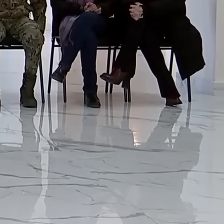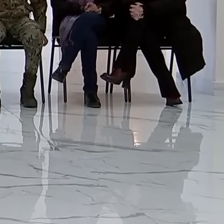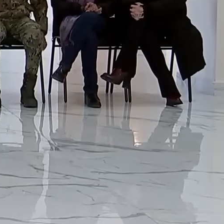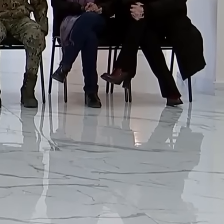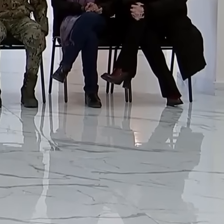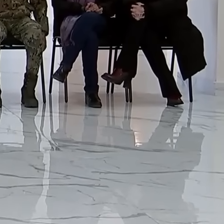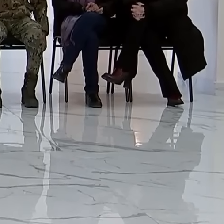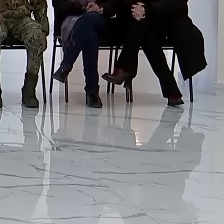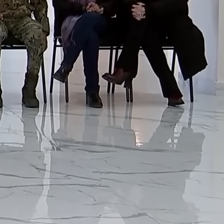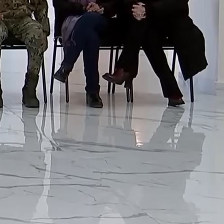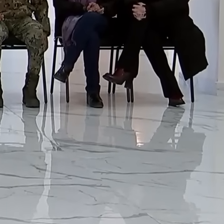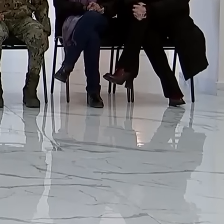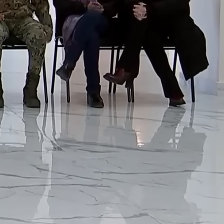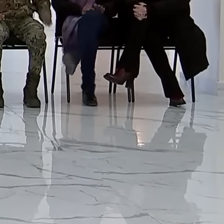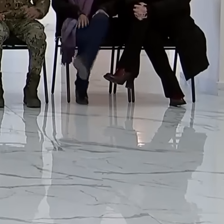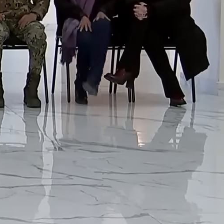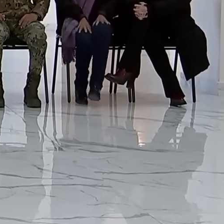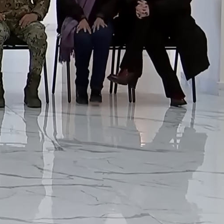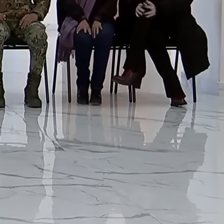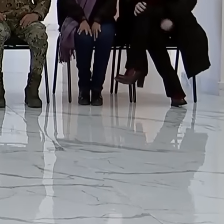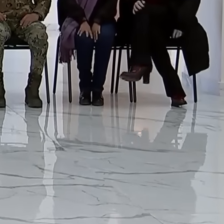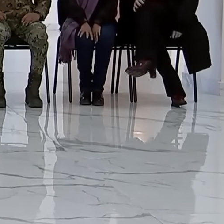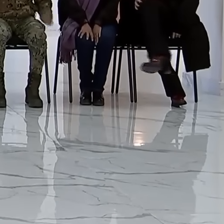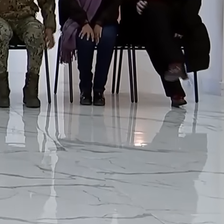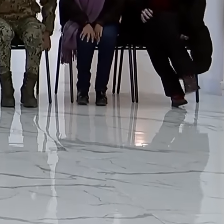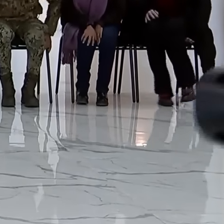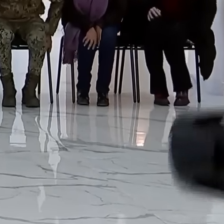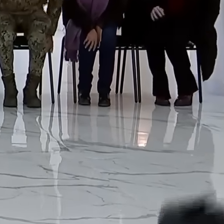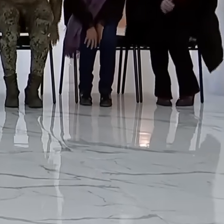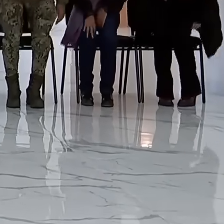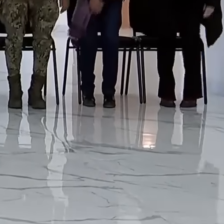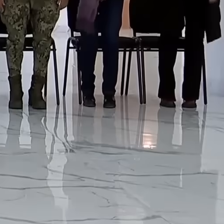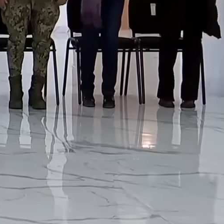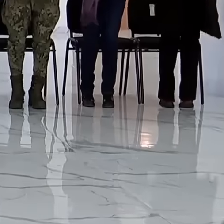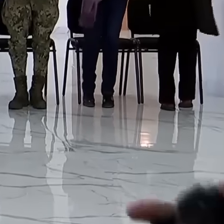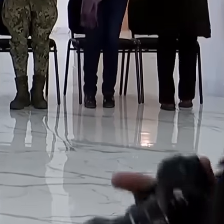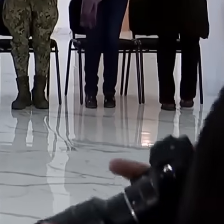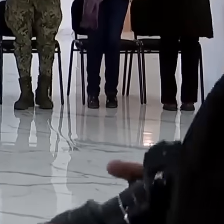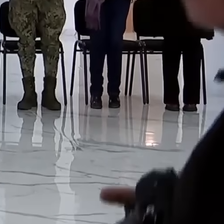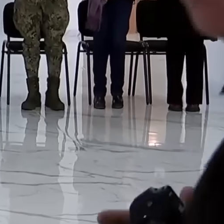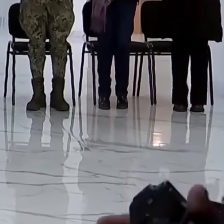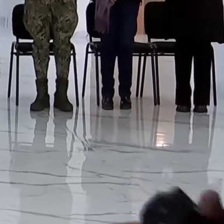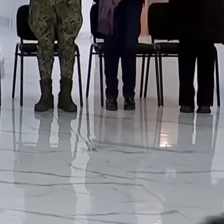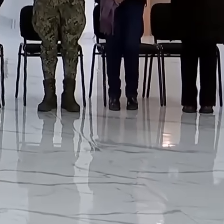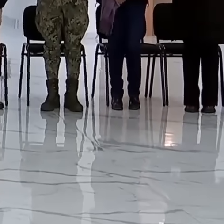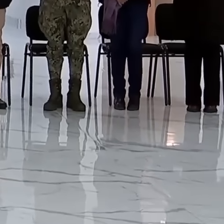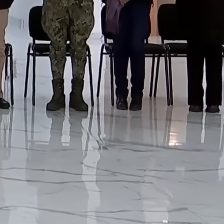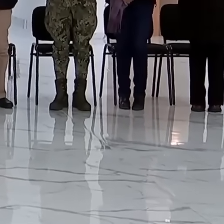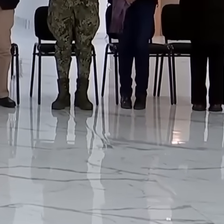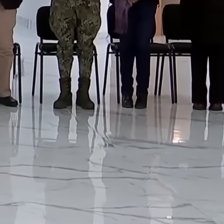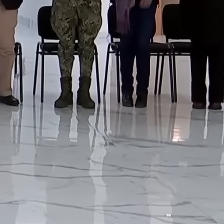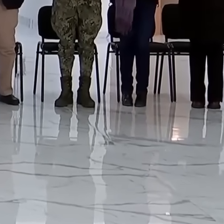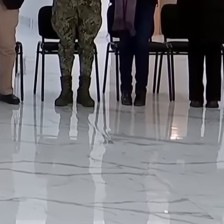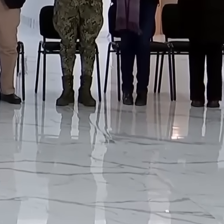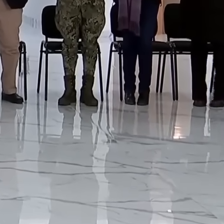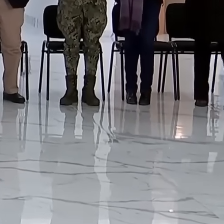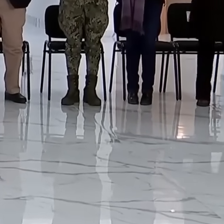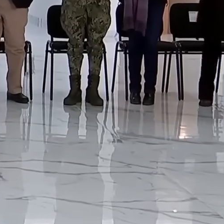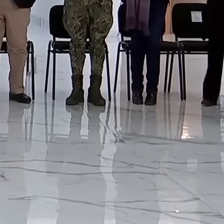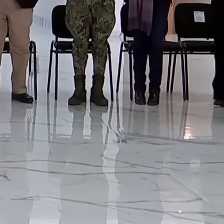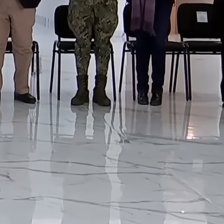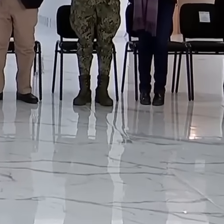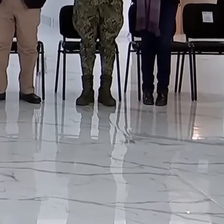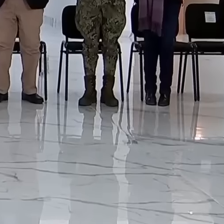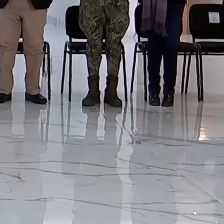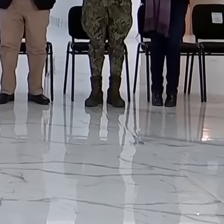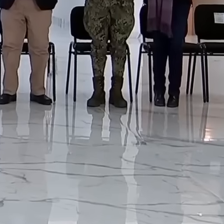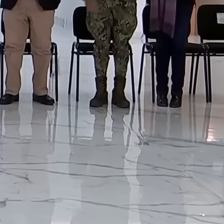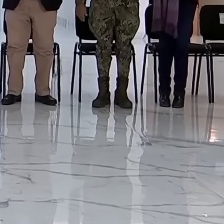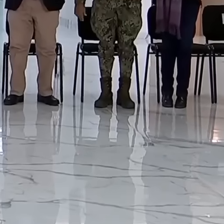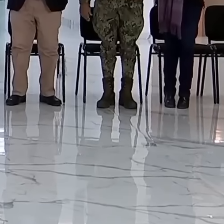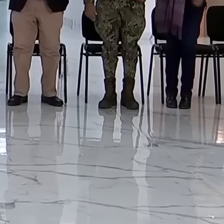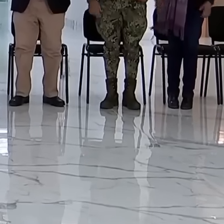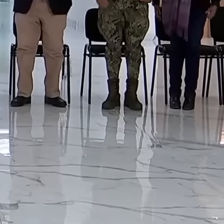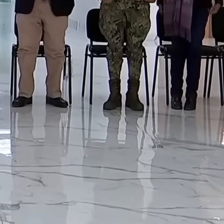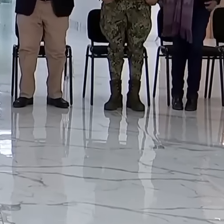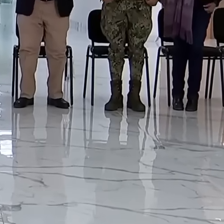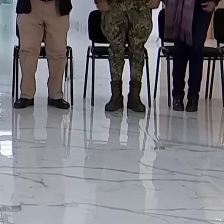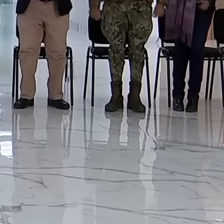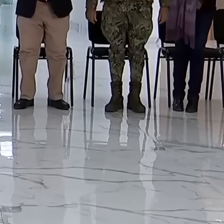constitucional de los Estados Unidos Mexicanos, doctora Claudia Shin Pardo. [Aplausos]